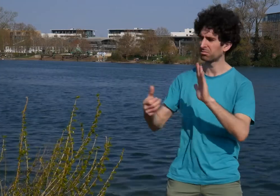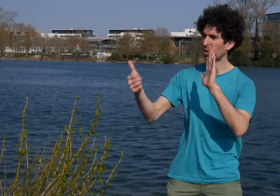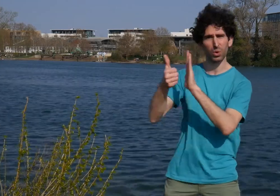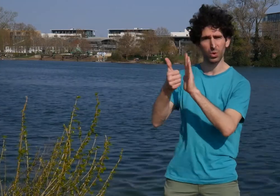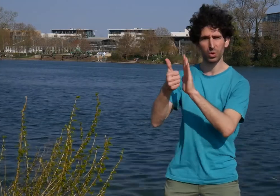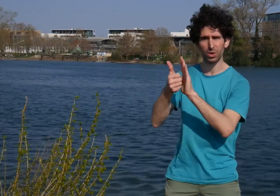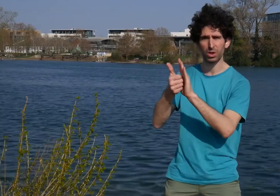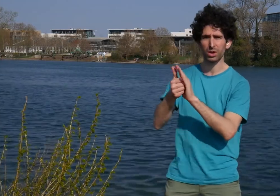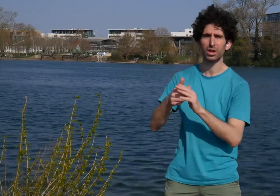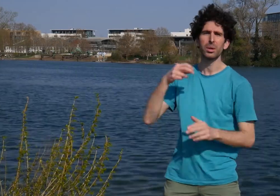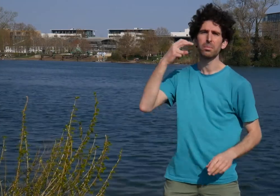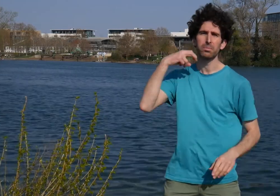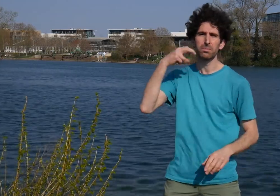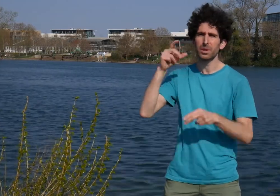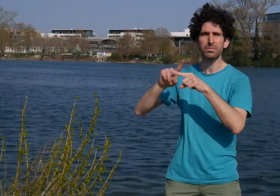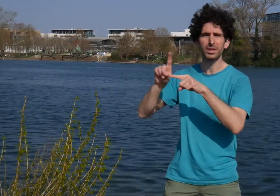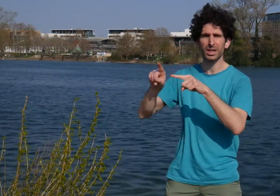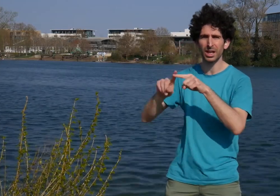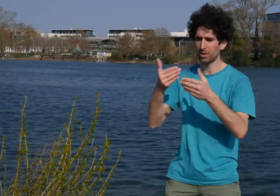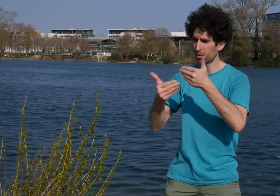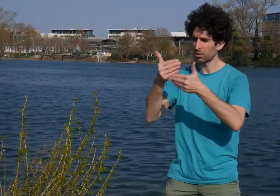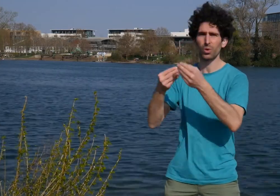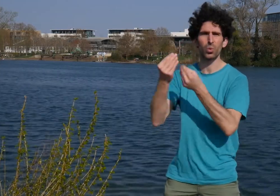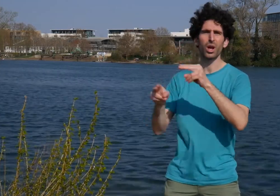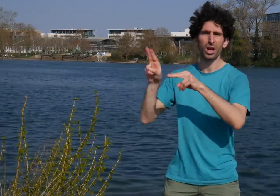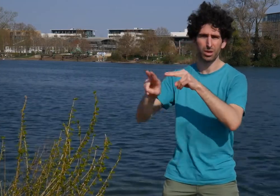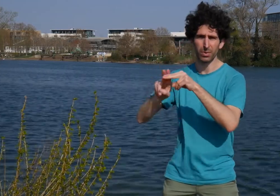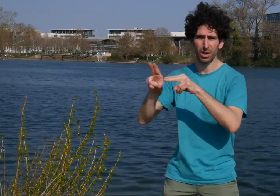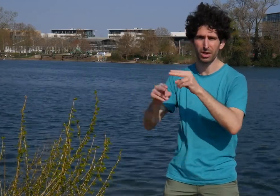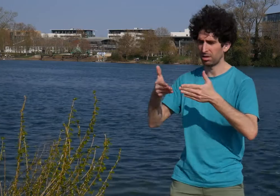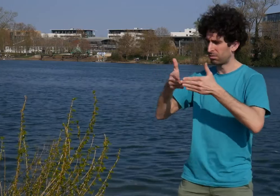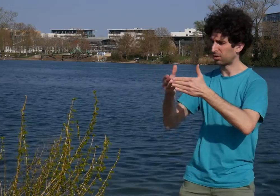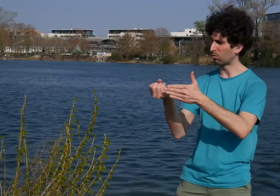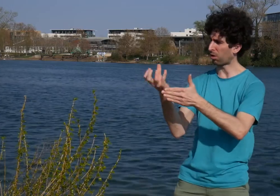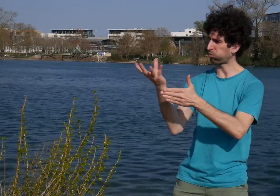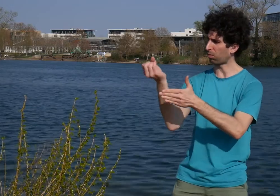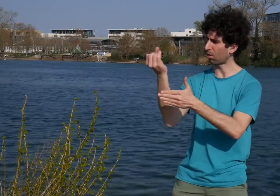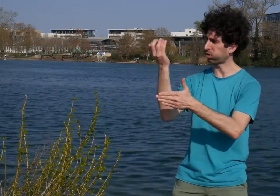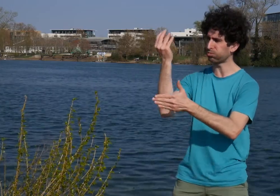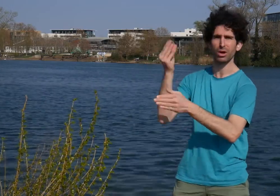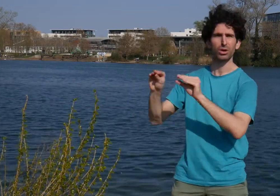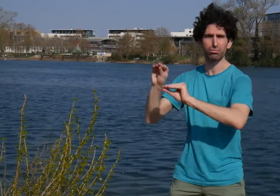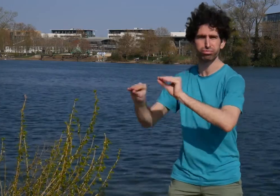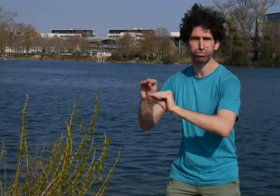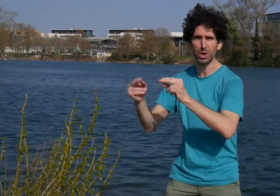Son rôle était de construire ou réparer le matériel ferroviaire, d'entretenir les bateaux à vapeur,